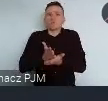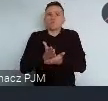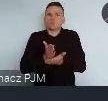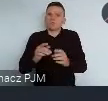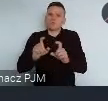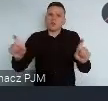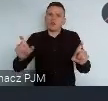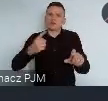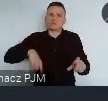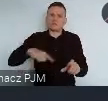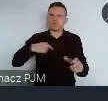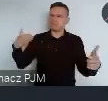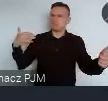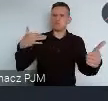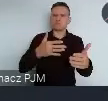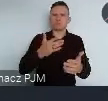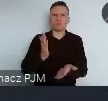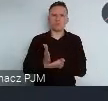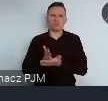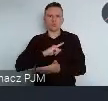Zresztą możemy się też pochwalić,